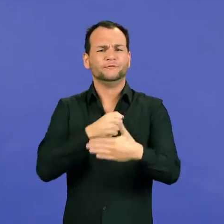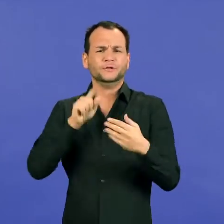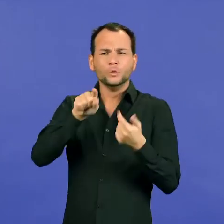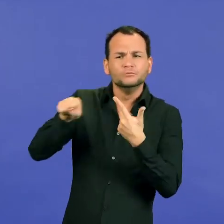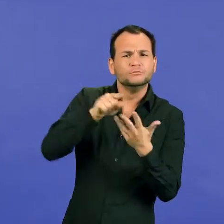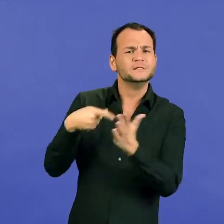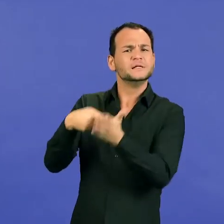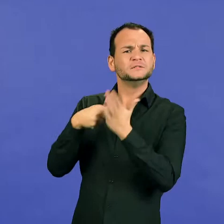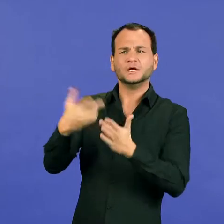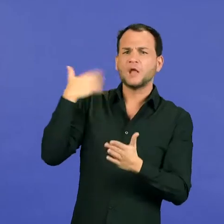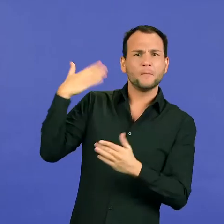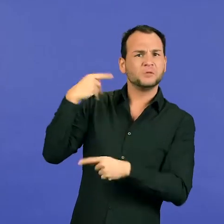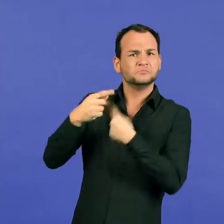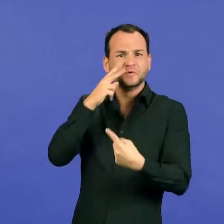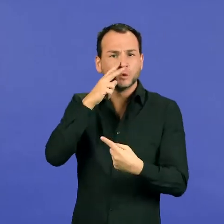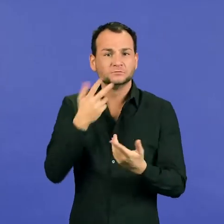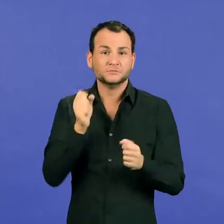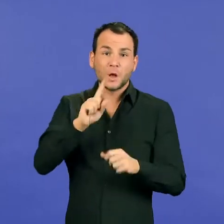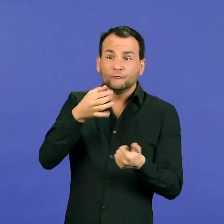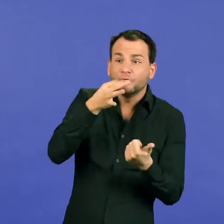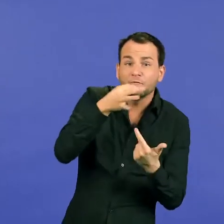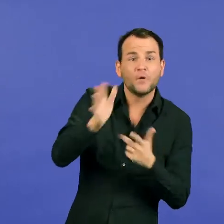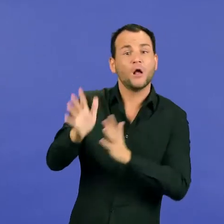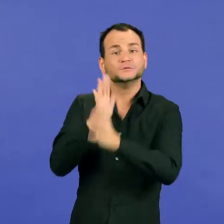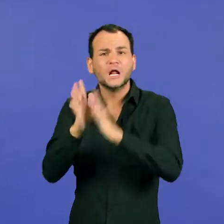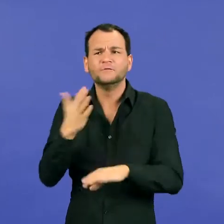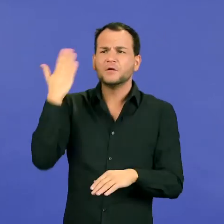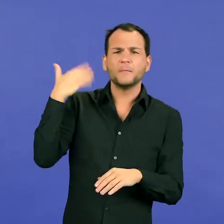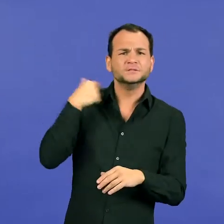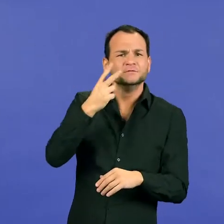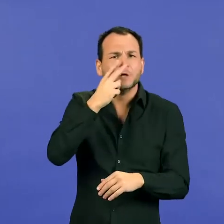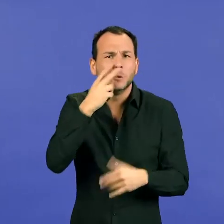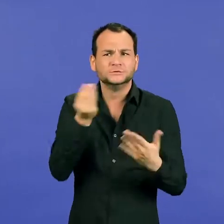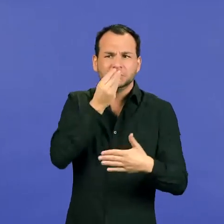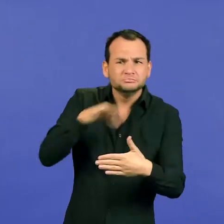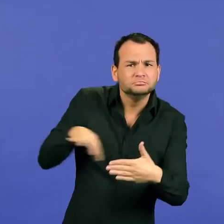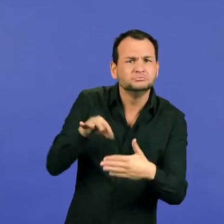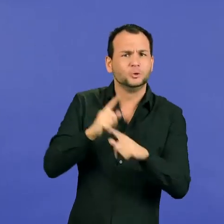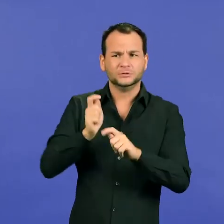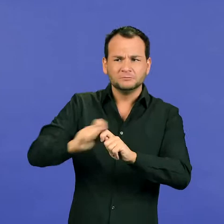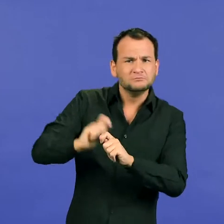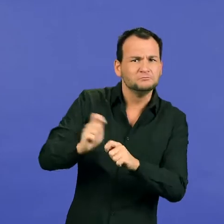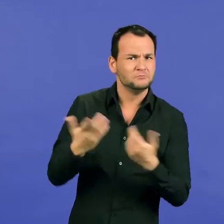hauswirtschaftlichen Tätigkeiten nachgehen und Ihnen aus der Vergangenheit berichten können.